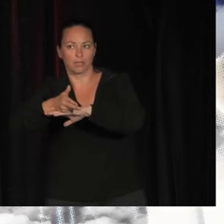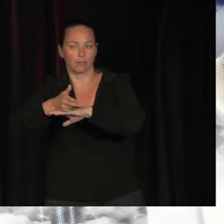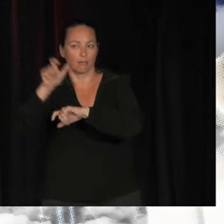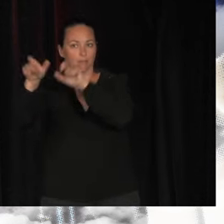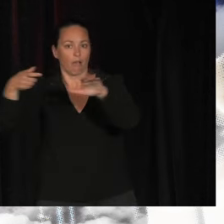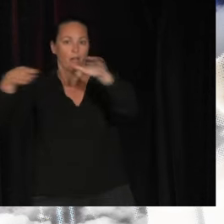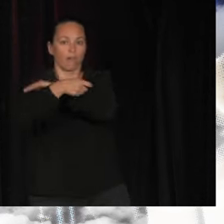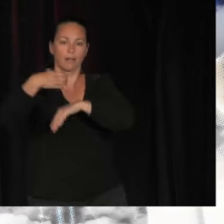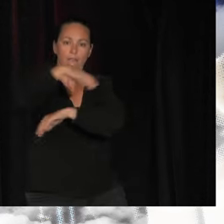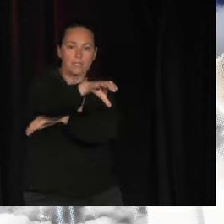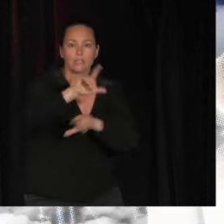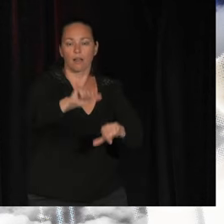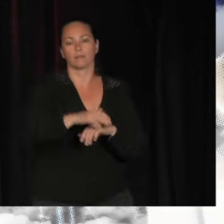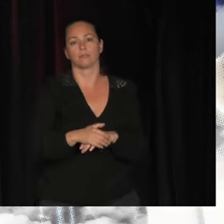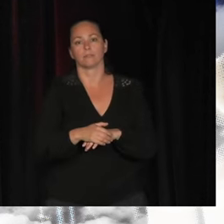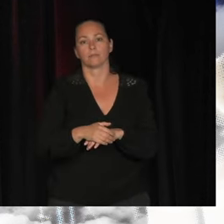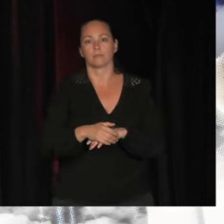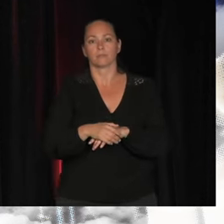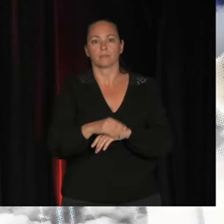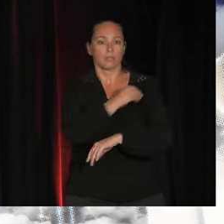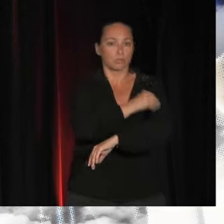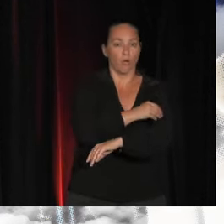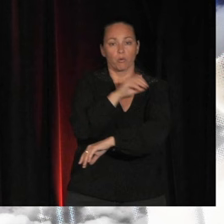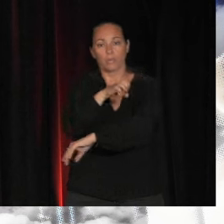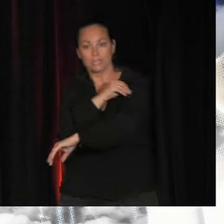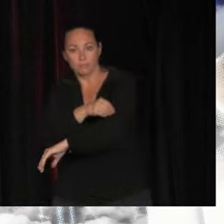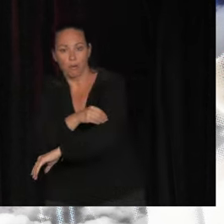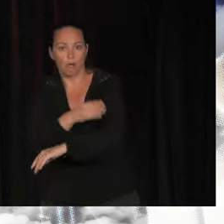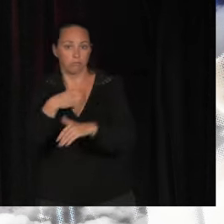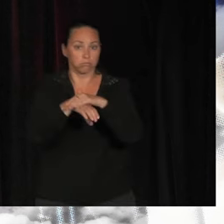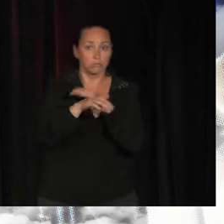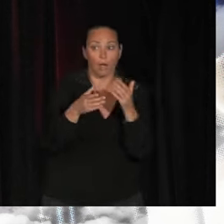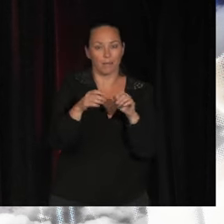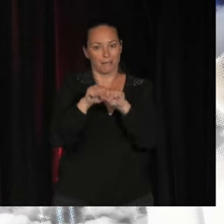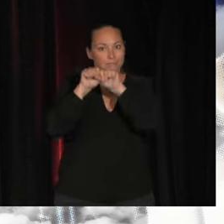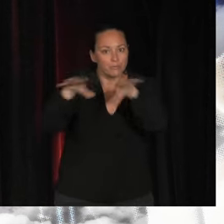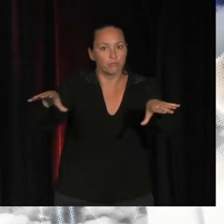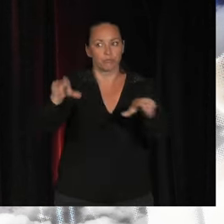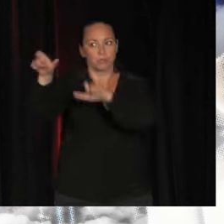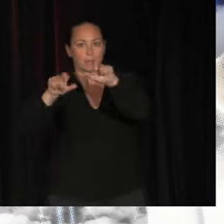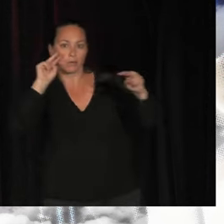l'économie du sport et de l'e-sport, c'est qu'on va dire : "Ça va être diffusé, beaucoup de gens vont regarder" et tu vends